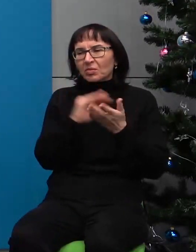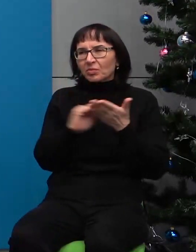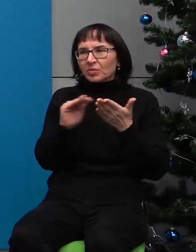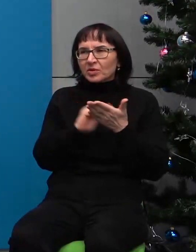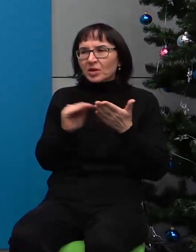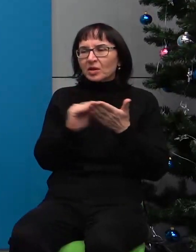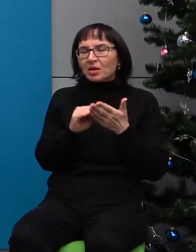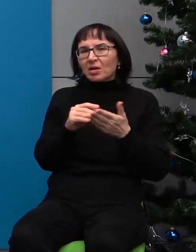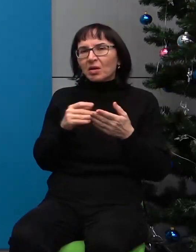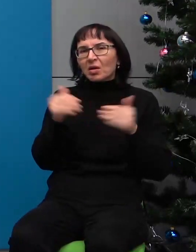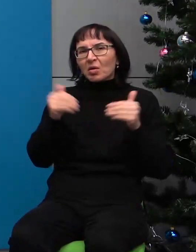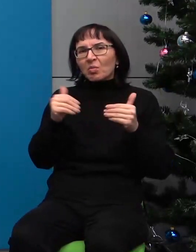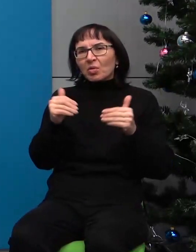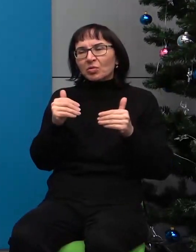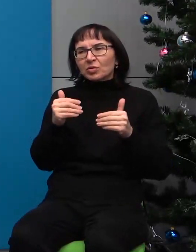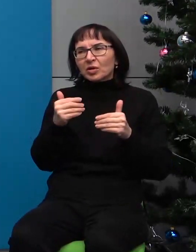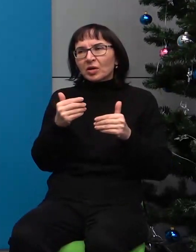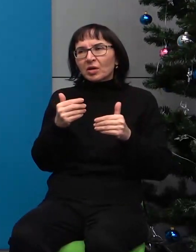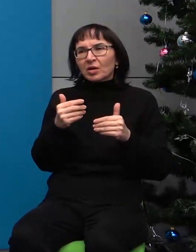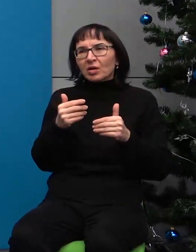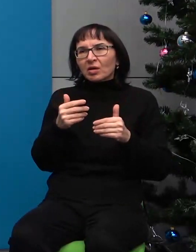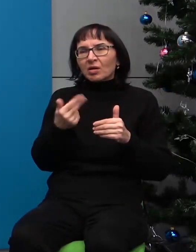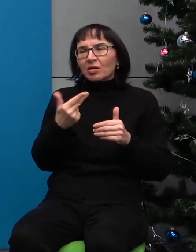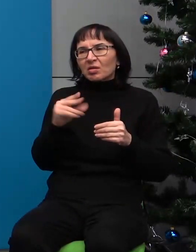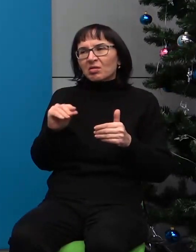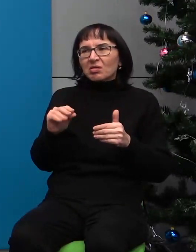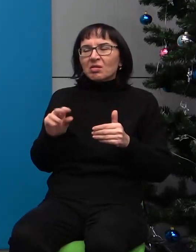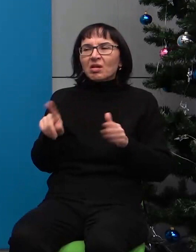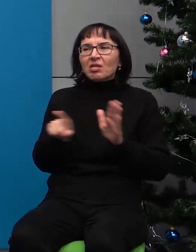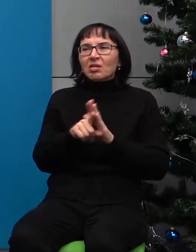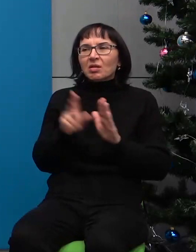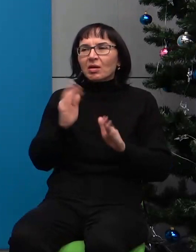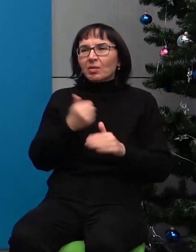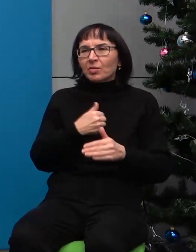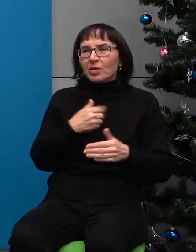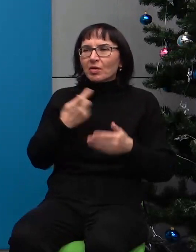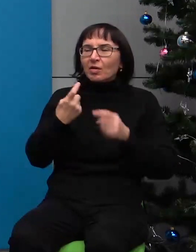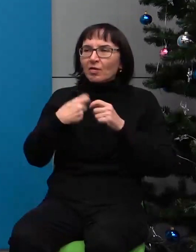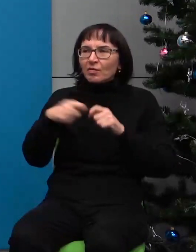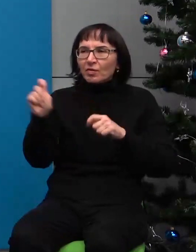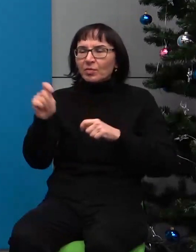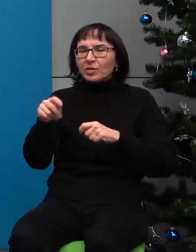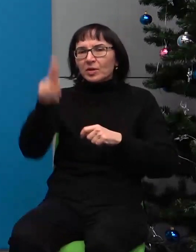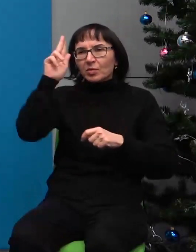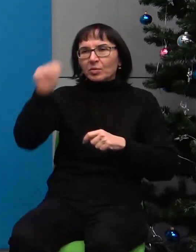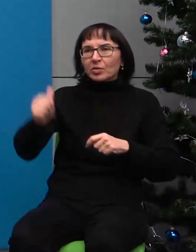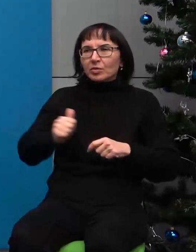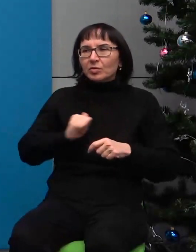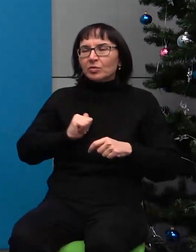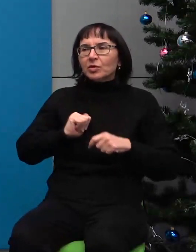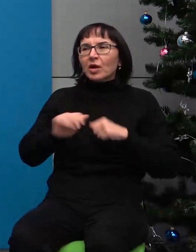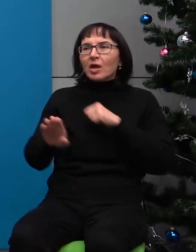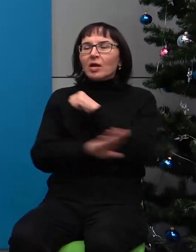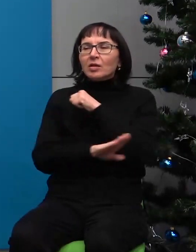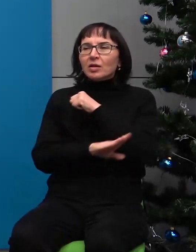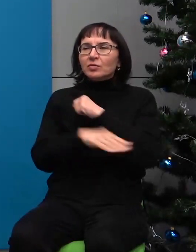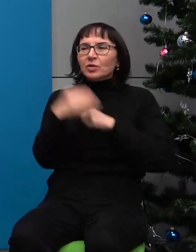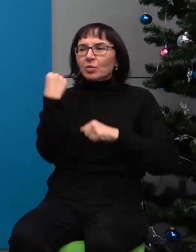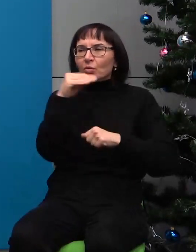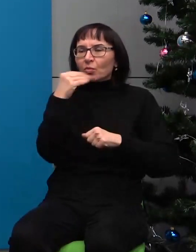I pomyślałem sobie na tym, że wyjechałem do wojska, do pracy, gdzie mieszkałem rok w Drawsko Pomorskim w bazie wojskowej